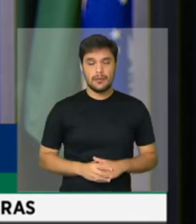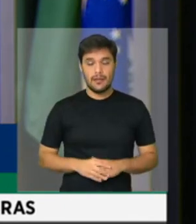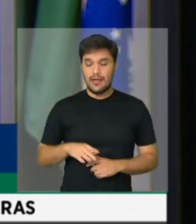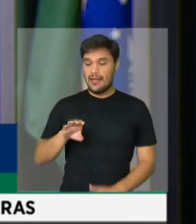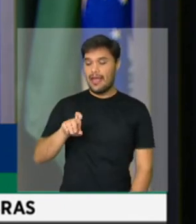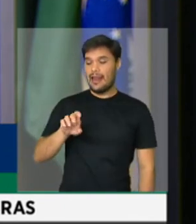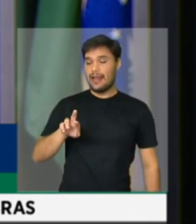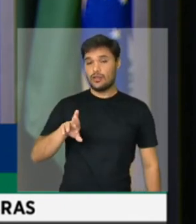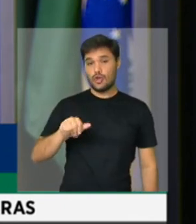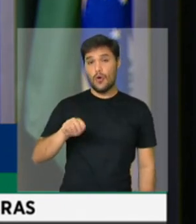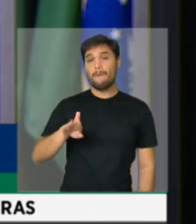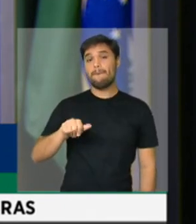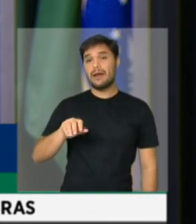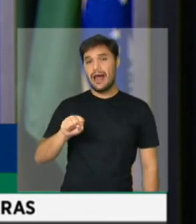EMPRESA... É UMA EMPRESA IMPORTANTE, O NOSSO CENÁRIO